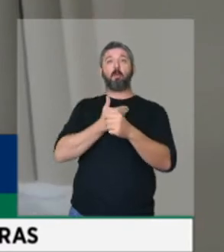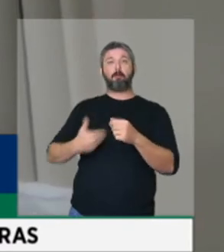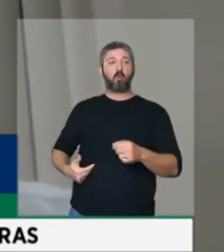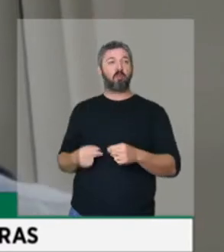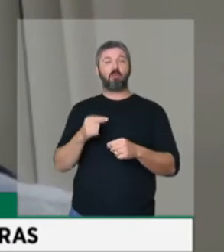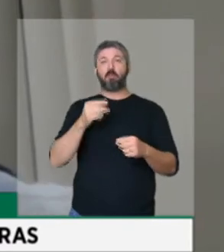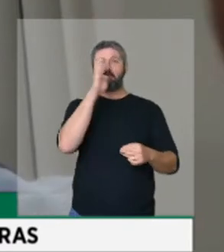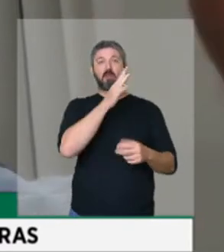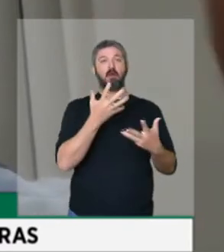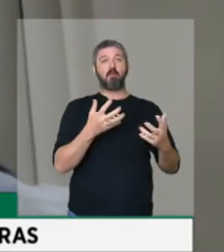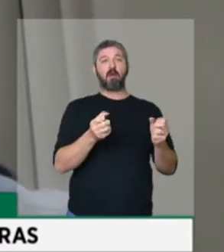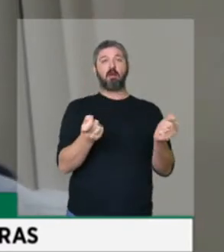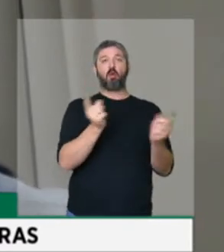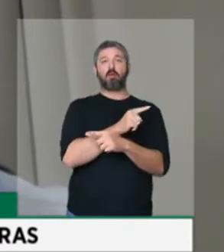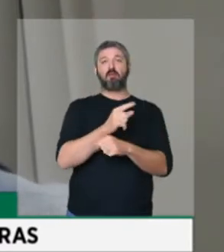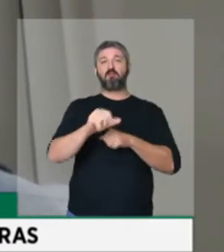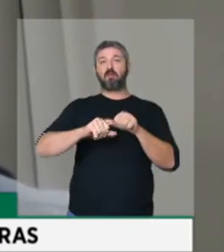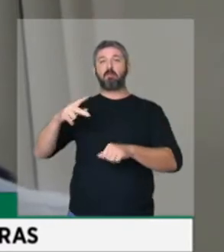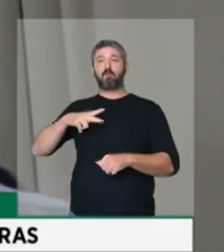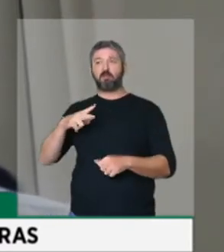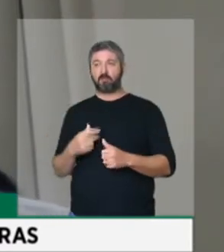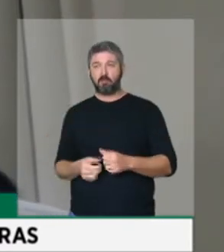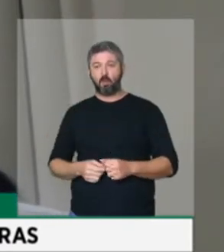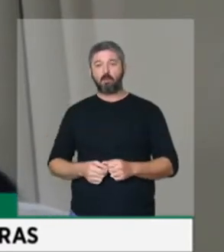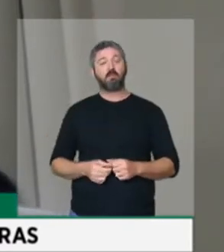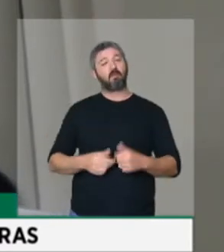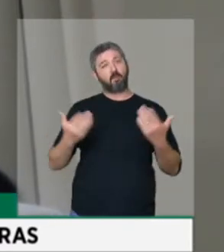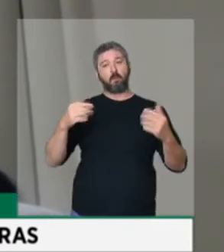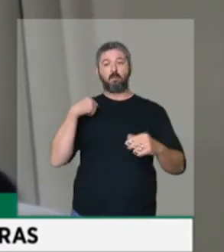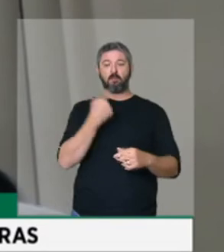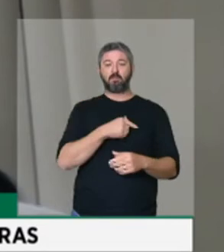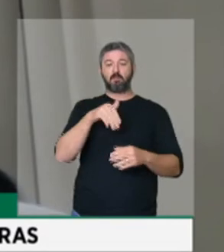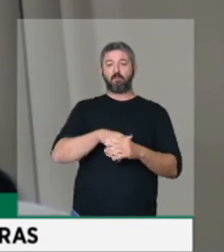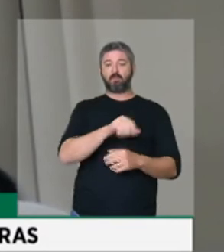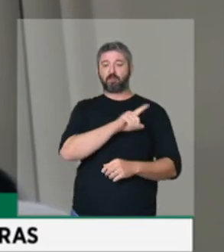QUE É ALIENAR UM PATRIMÔNIO ESTRATÉGICO DO PAÍS, ATIVO QUE PAÍSES TODOS COMO ESTADOS UNIDOS, CANADÁ, CHINA, RÚ